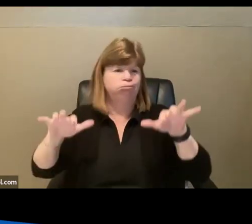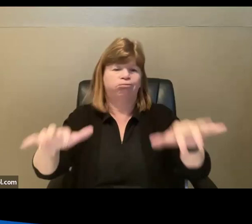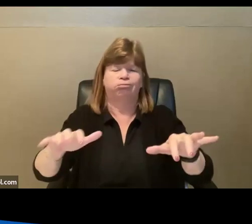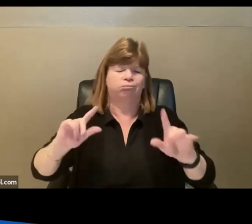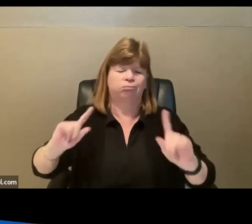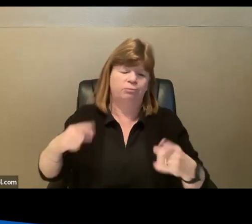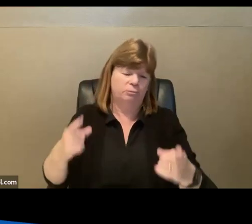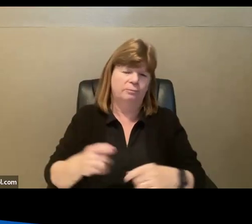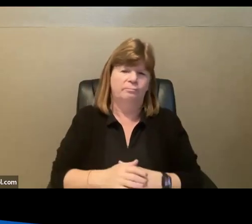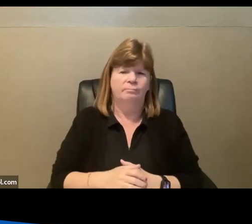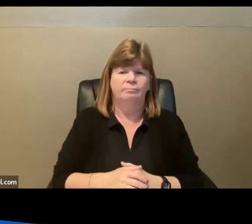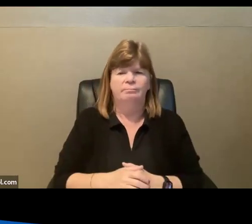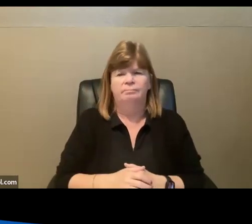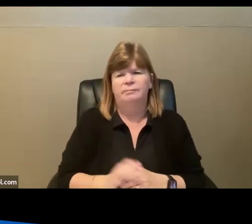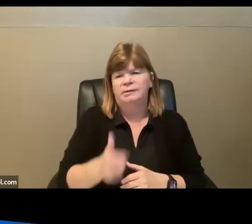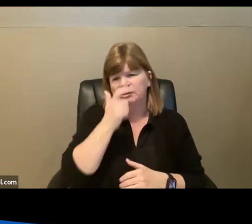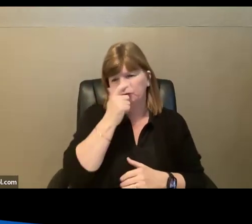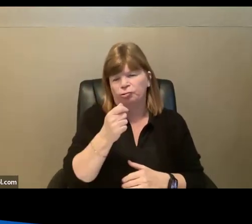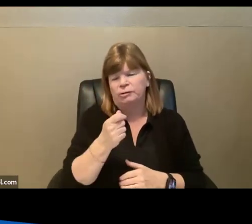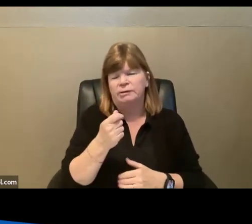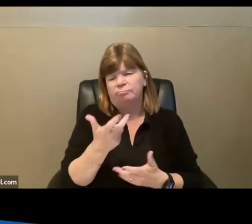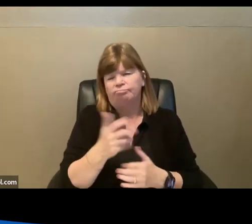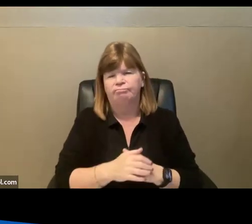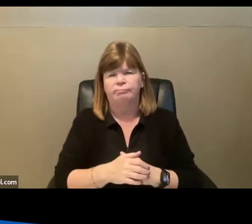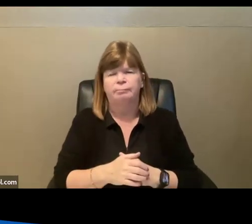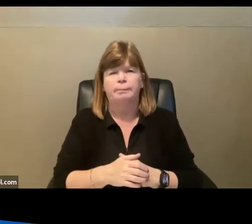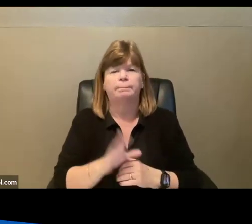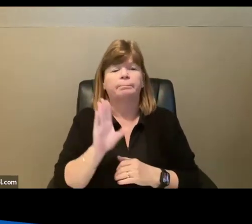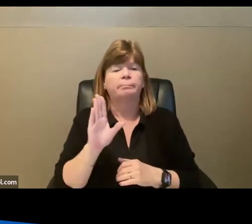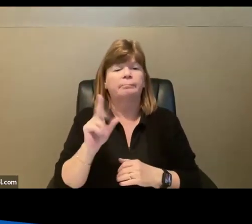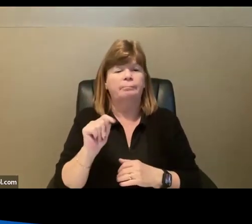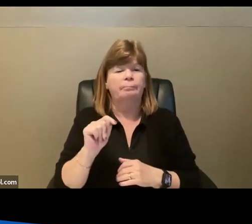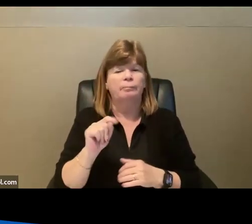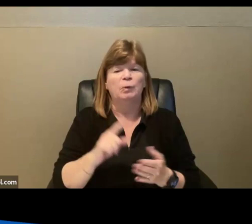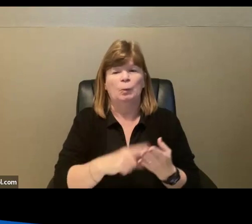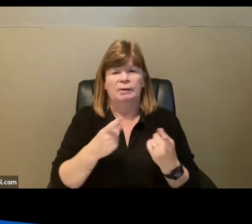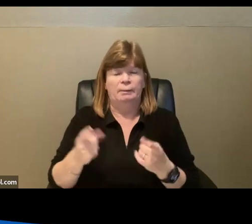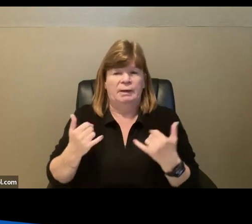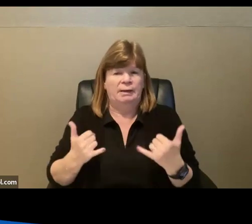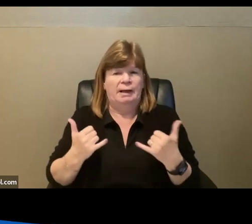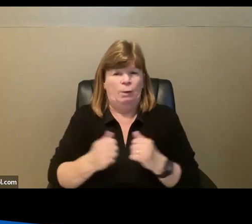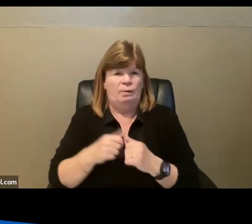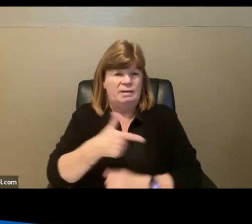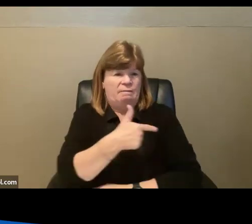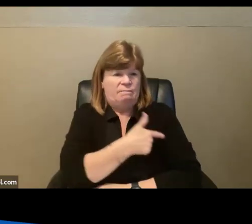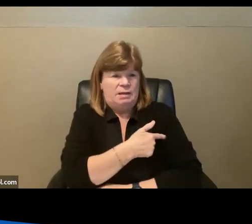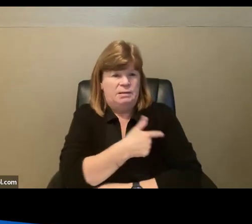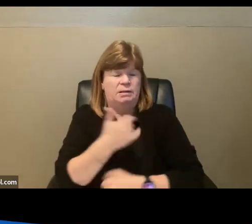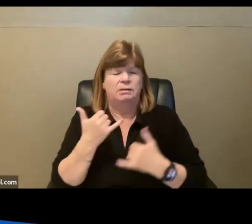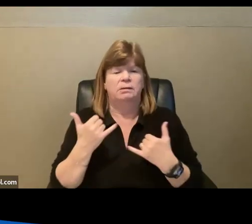Ese es un dato curioso bastante interesante. Sin embargo, lo que están haciendo ahora con esta vacuna es, cuando la gente